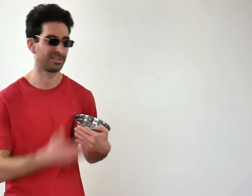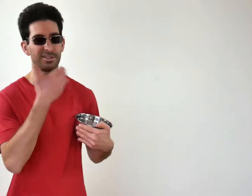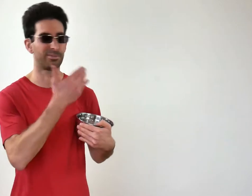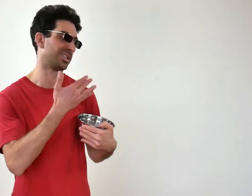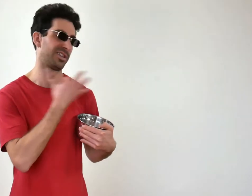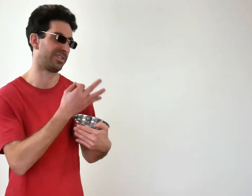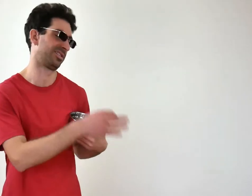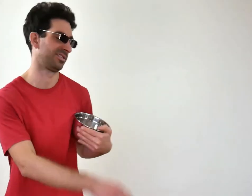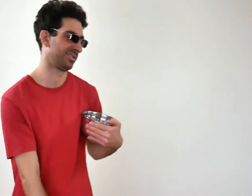Merci fils.